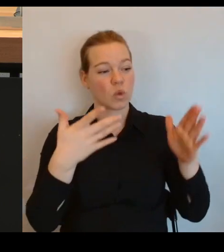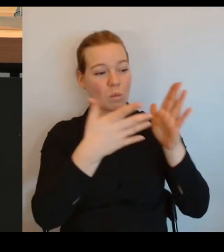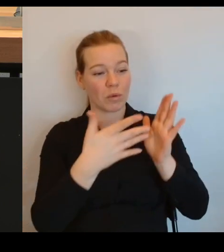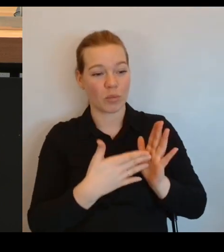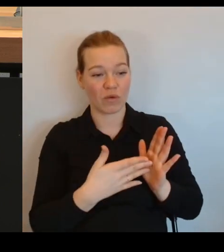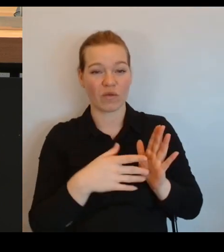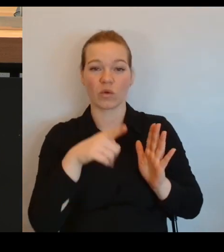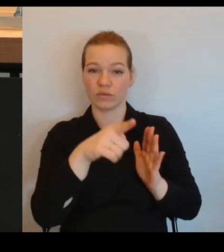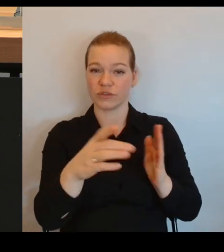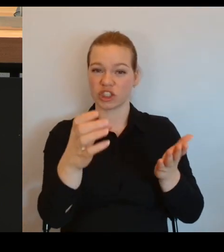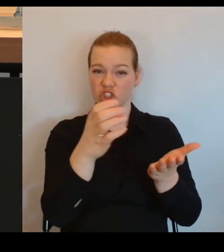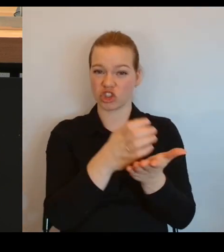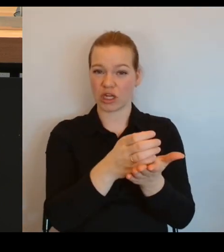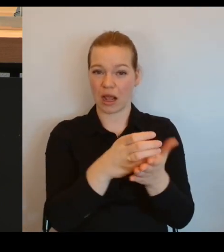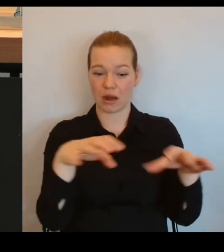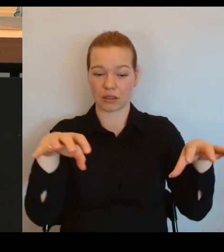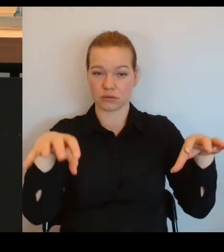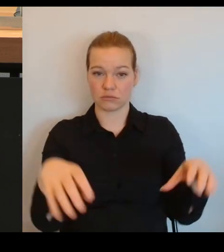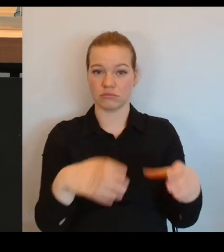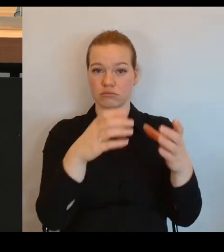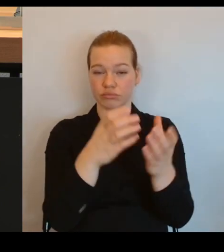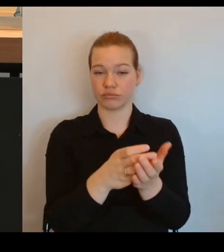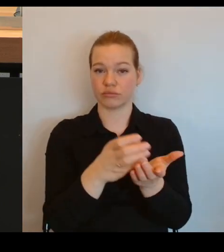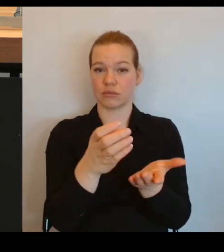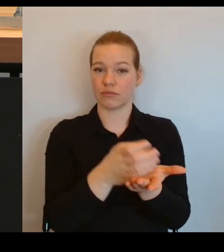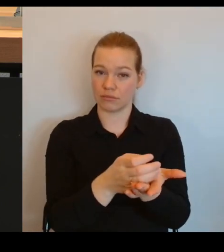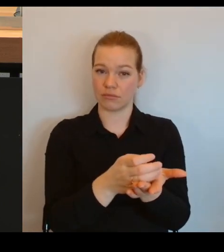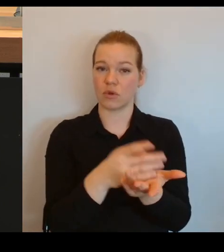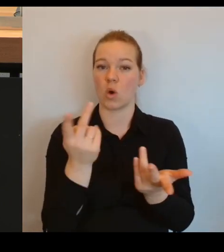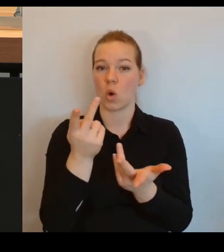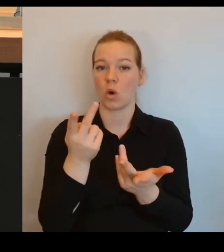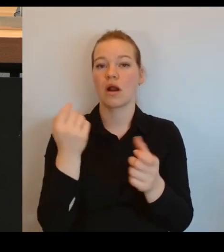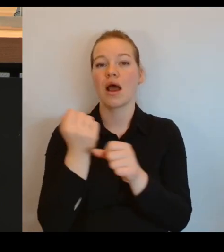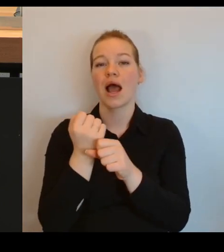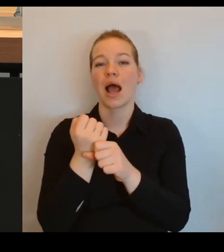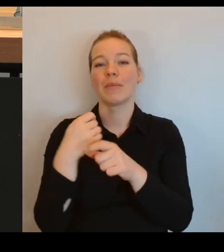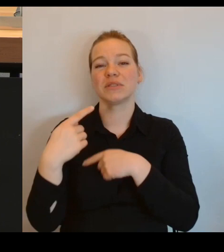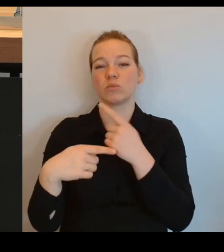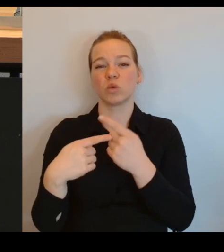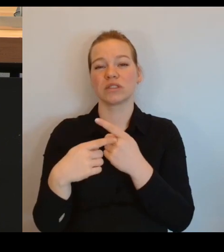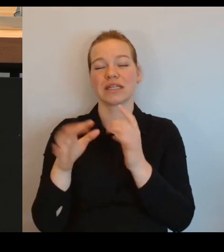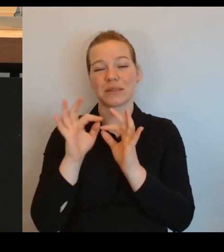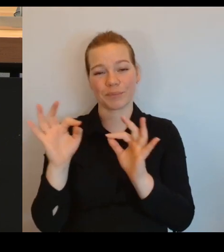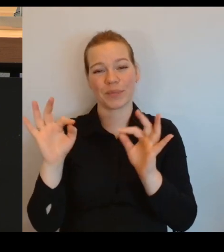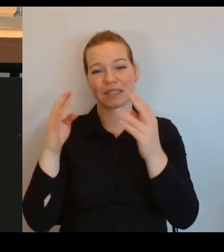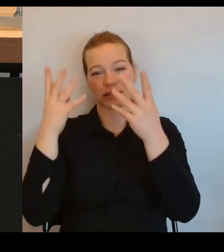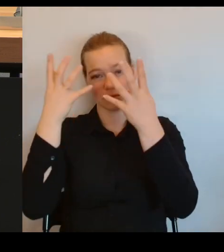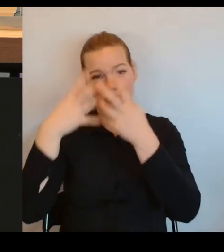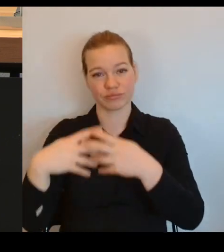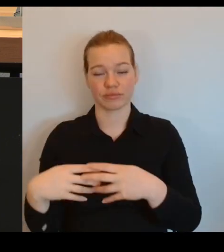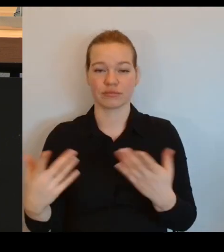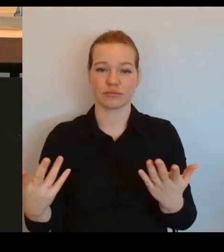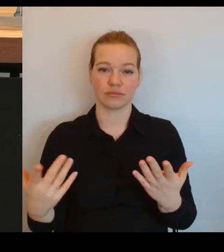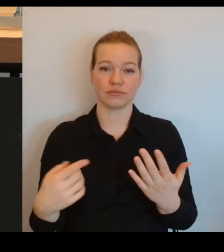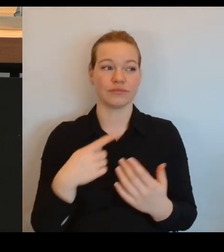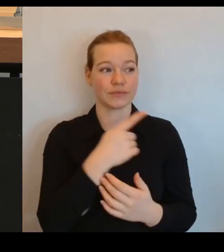werden können usw und so fort. Auch hierzu macht der Rechnungshof sehr kluge Vorschläge, die zwingend aufgegriffen werden sollten.